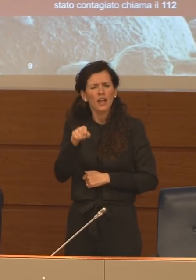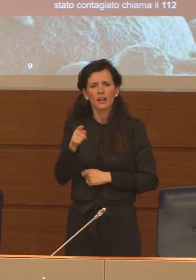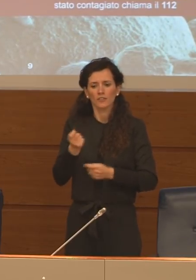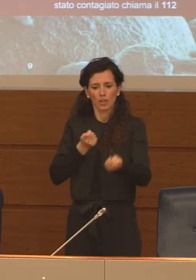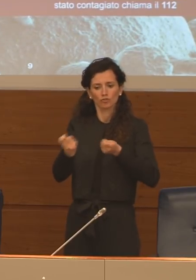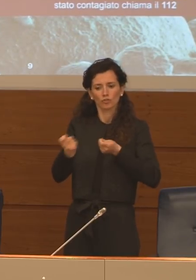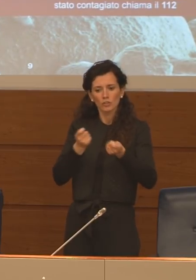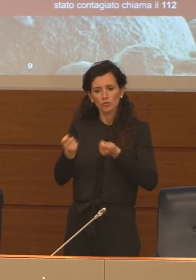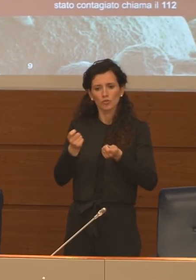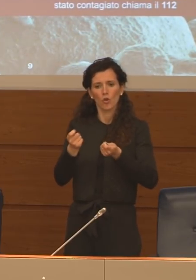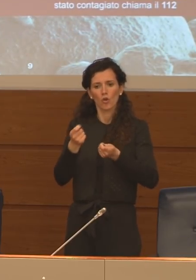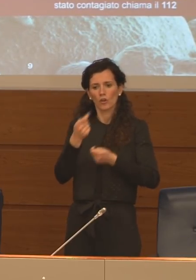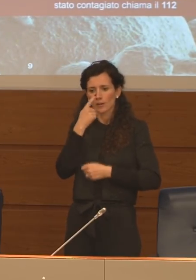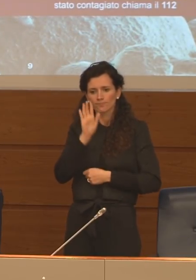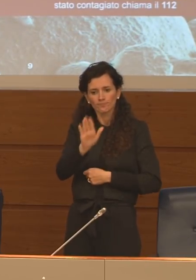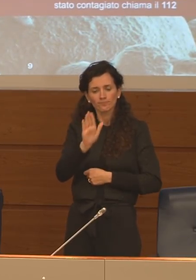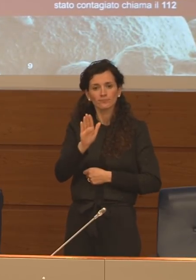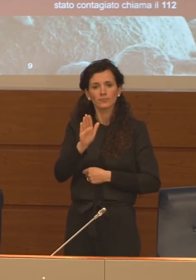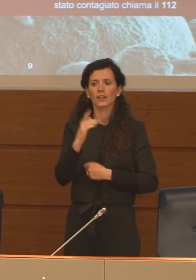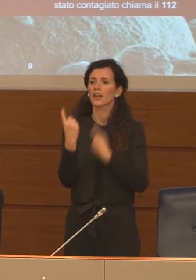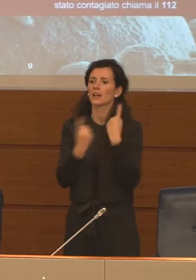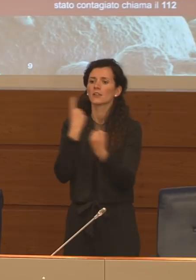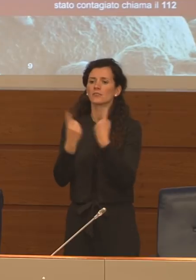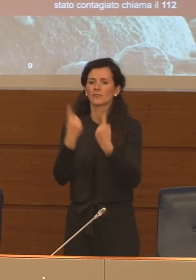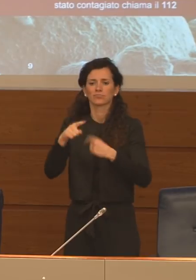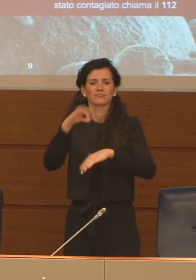degli eventi epidemici come quello che stiamo vivendo